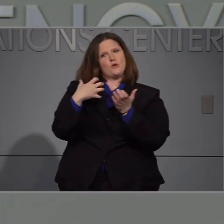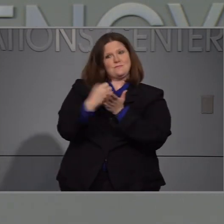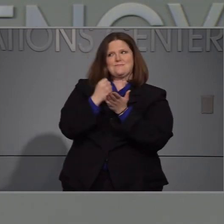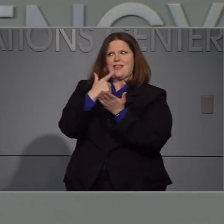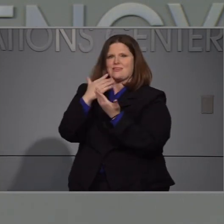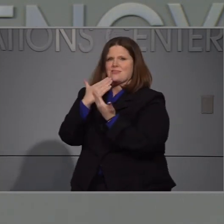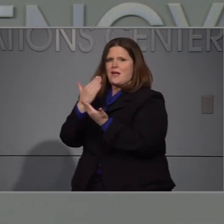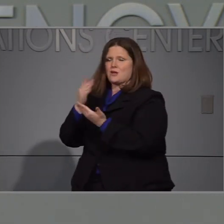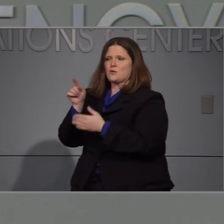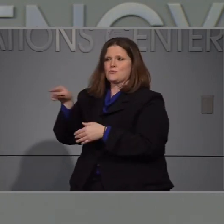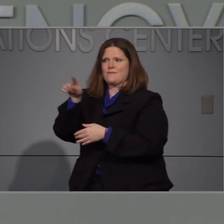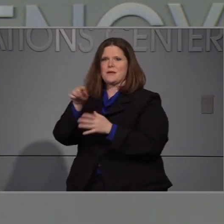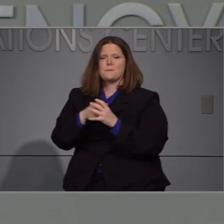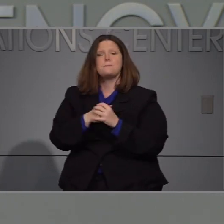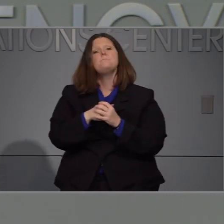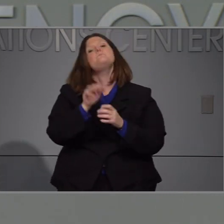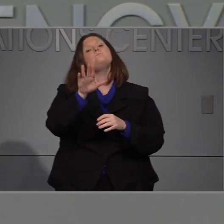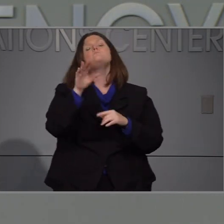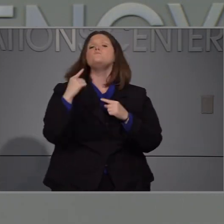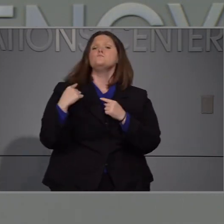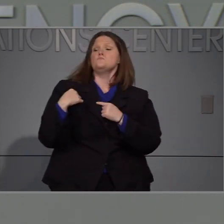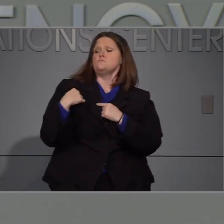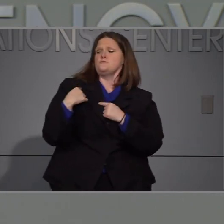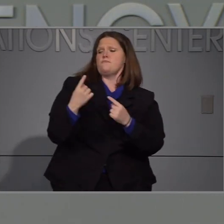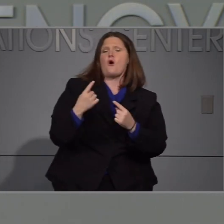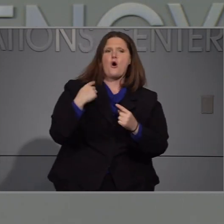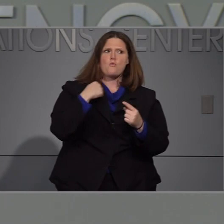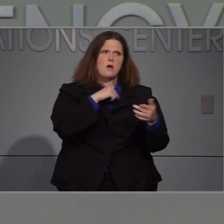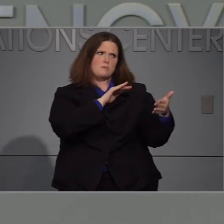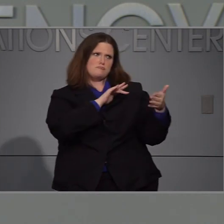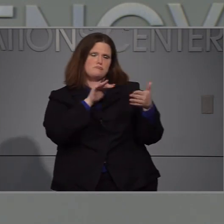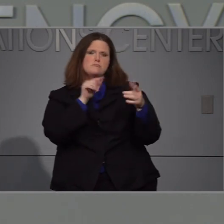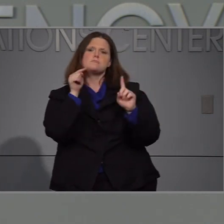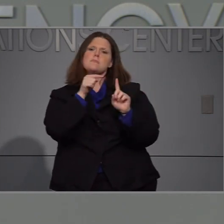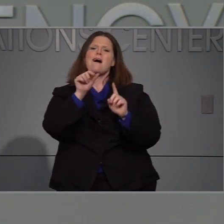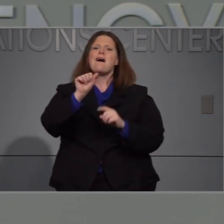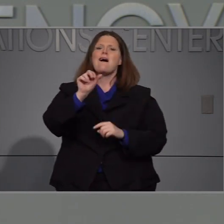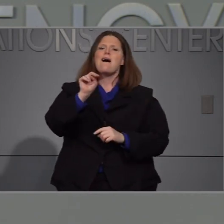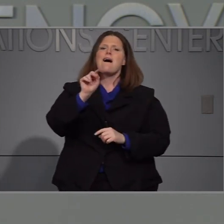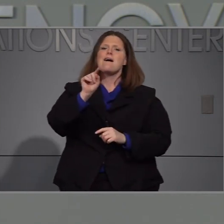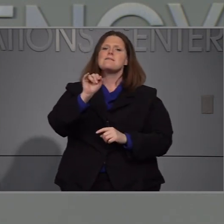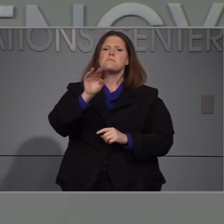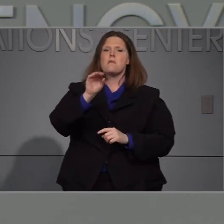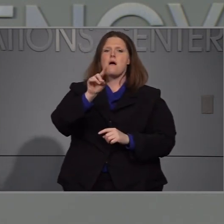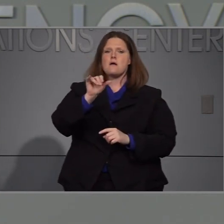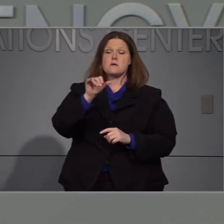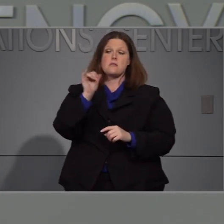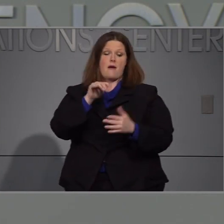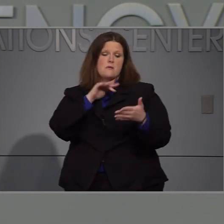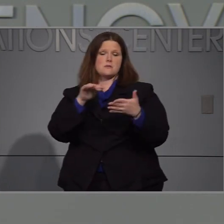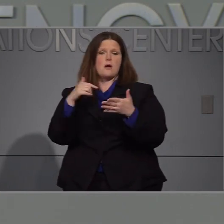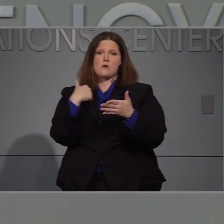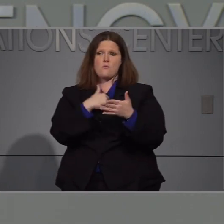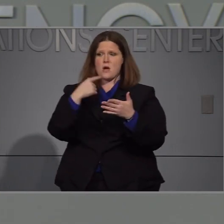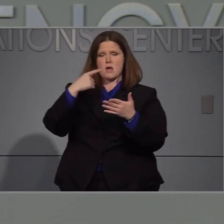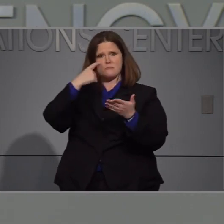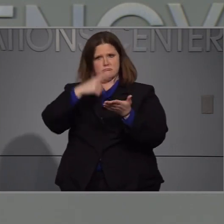Y hay de Gracias por la oportunidad de agradecerles. Los resultados iniciales que más visto de algunos de los estudios de anticuerpos este